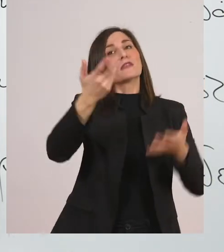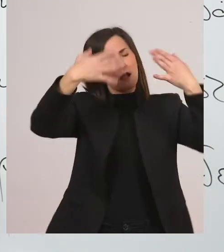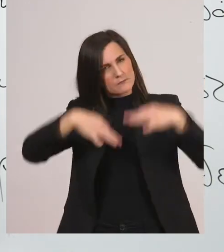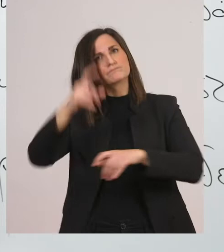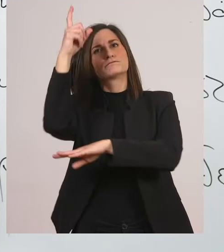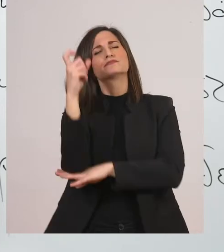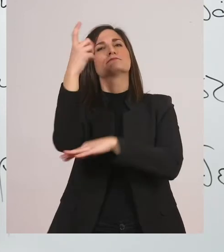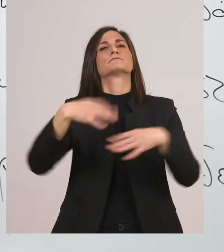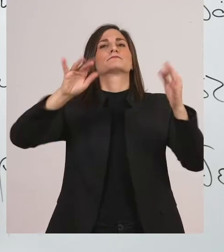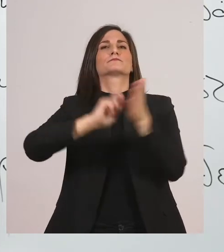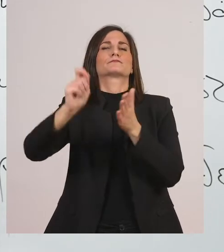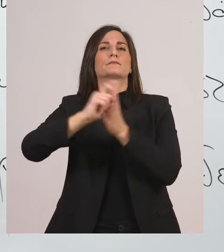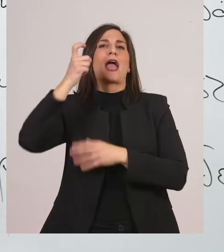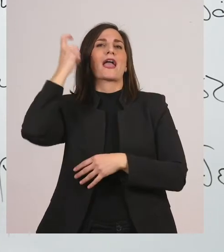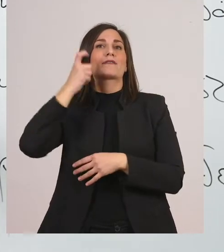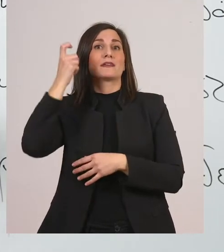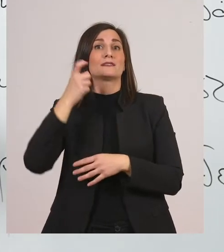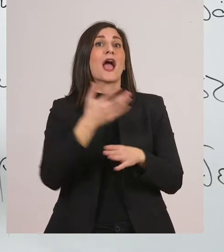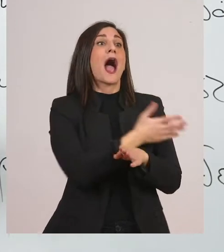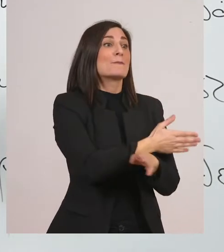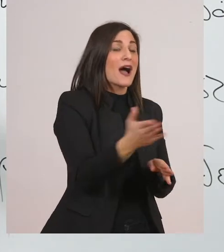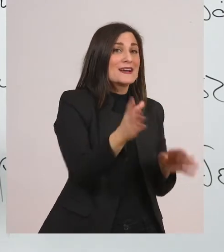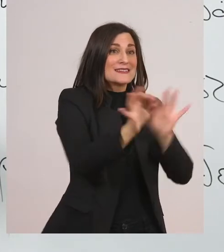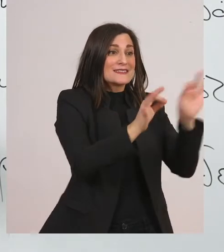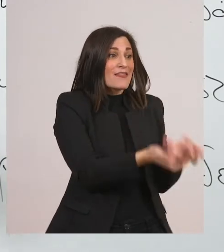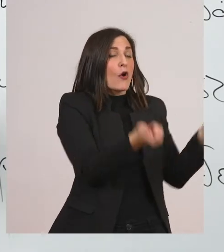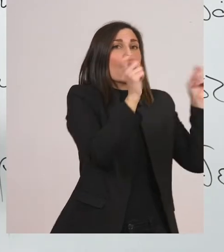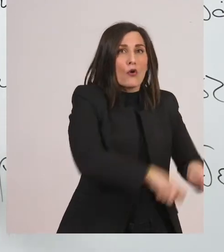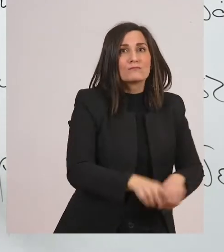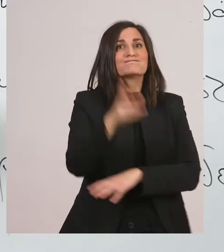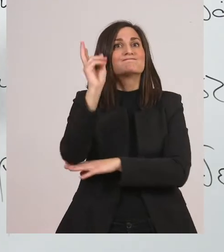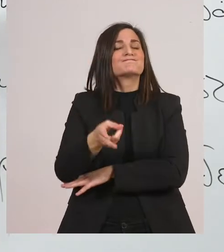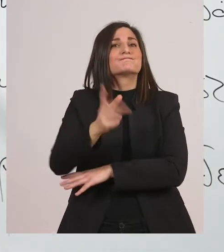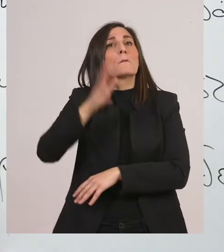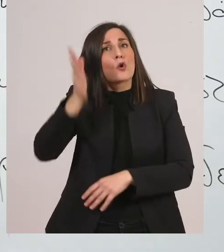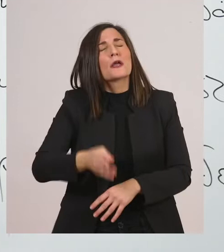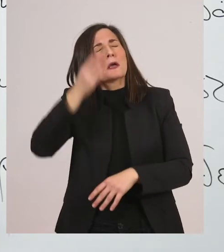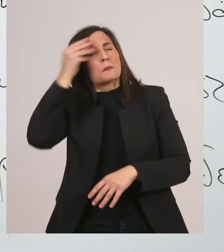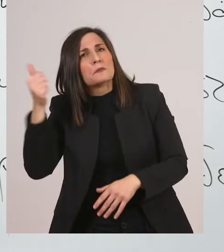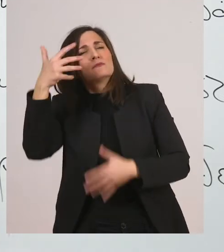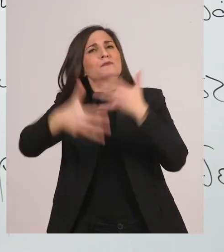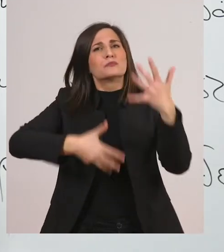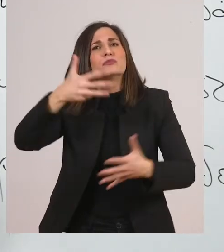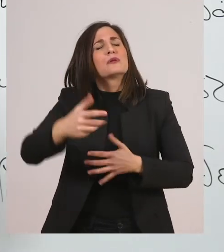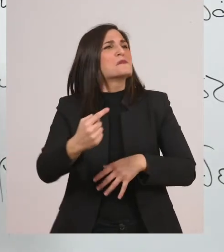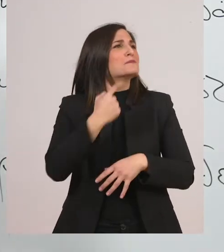Αν δεν το κάνουμε υπάρχει ο κίνδυνος να μπερδευτούμε, να ξεχάσουμε και να χάσουμε κάποια από αυτά τα πολύ σημαντικά επιχειρήματα.